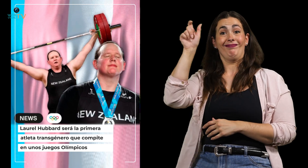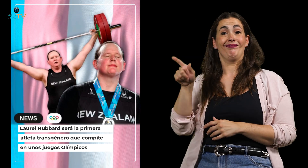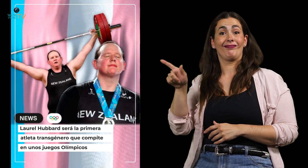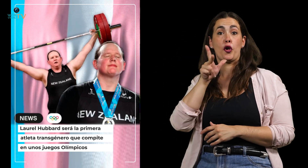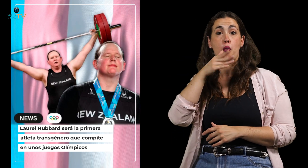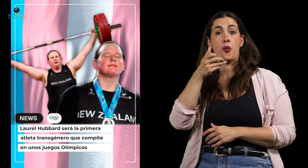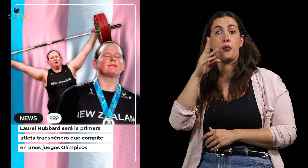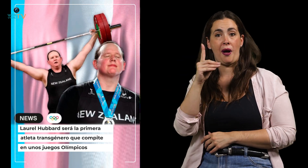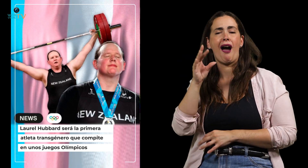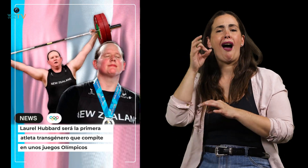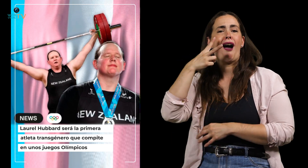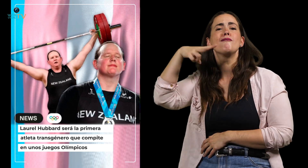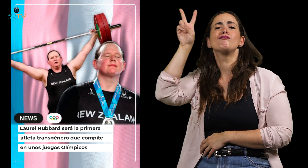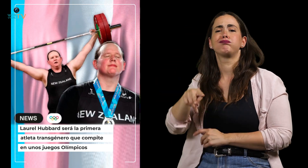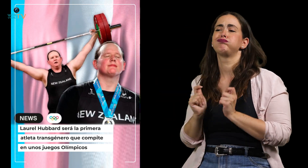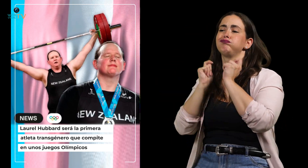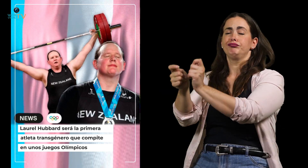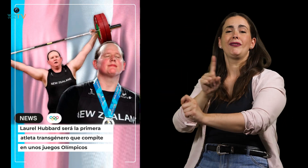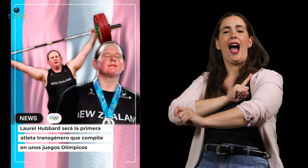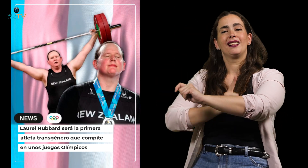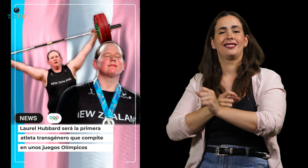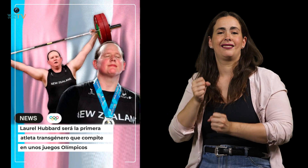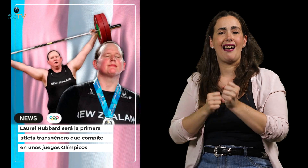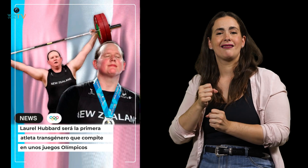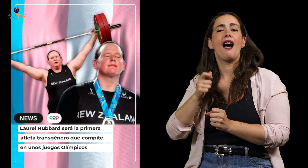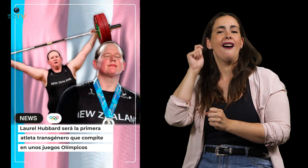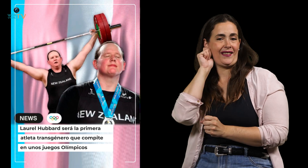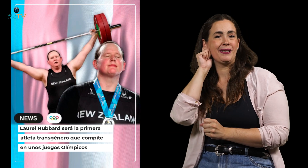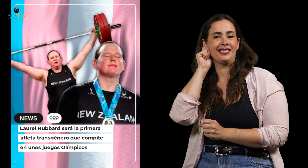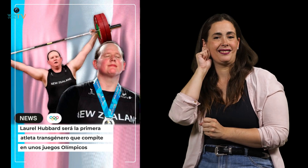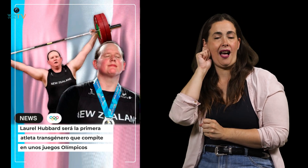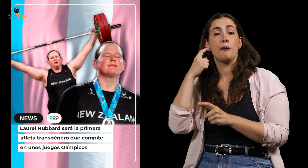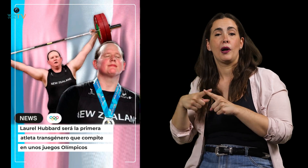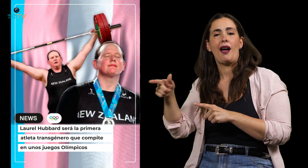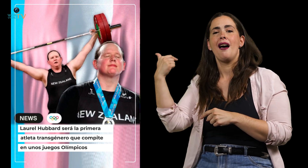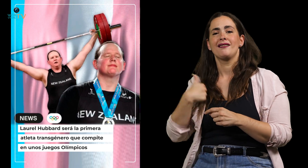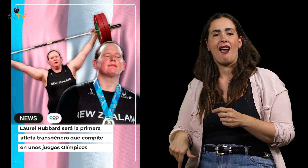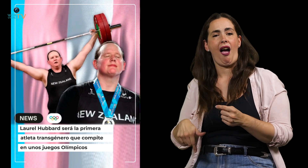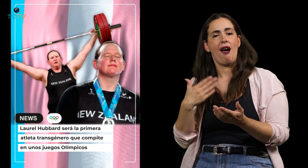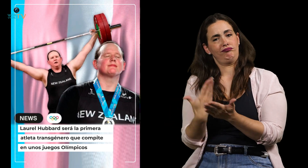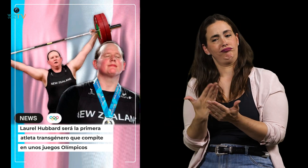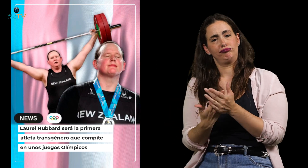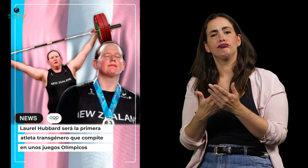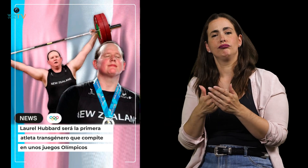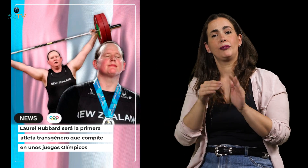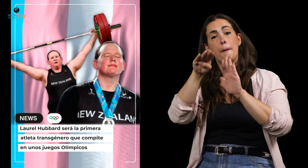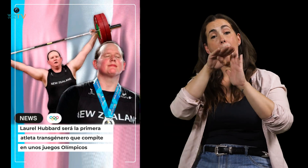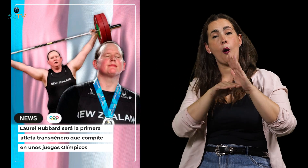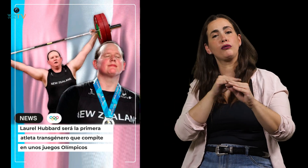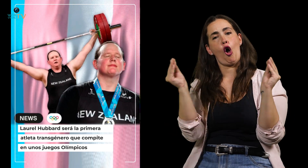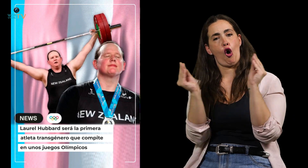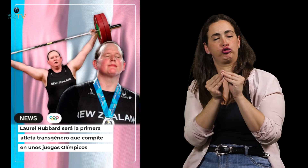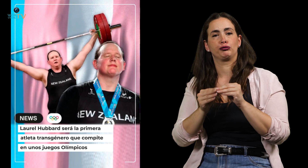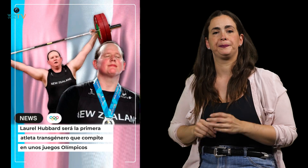Hubbard fue reconocida como atleta femenina después de demostrar que cumplía con esa pauta.